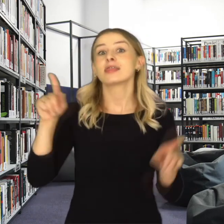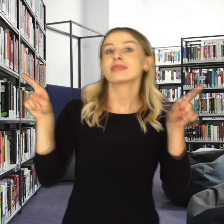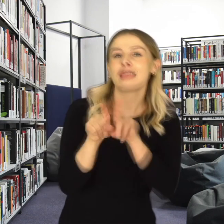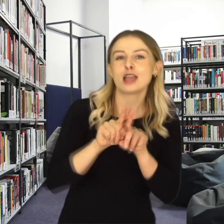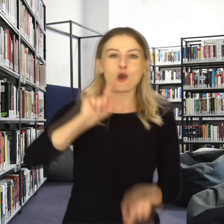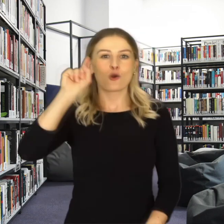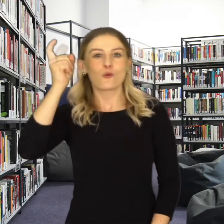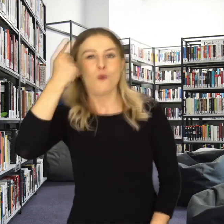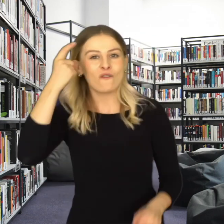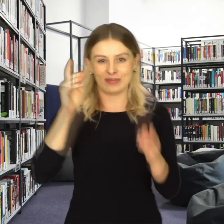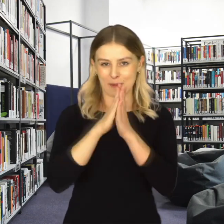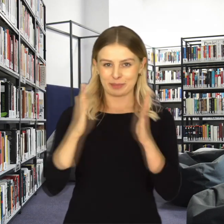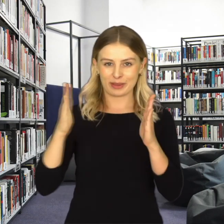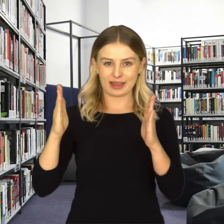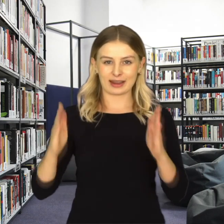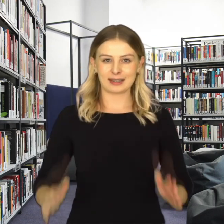jak też w Bibliotece Głównej!